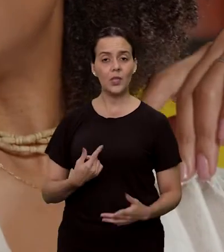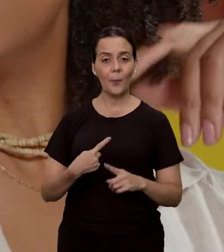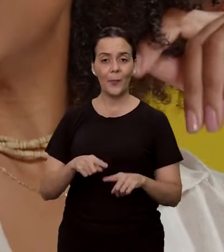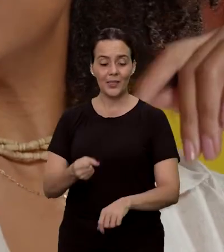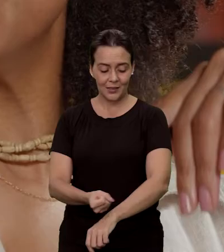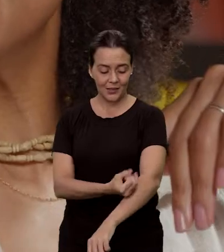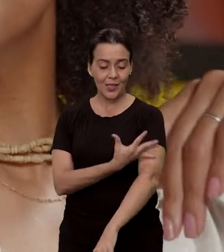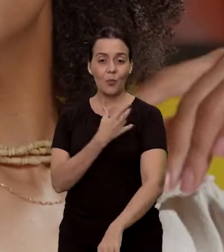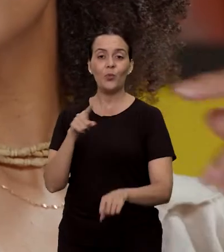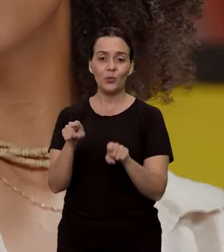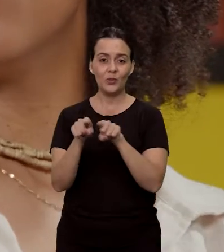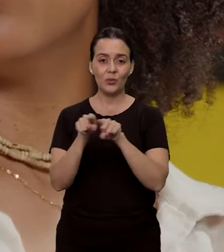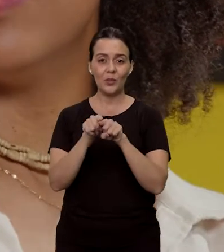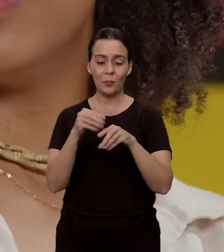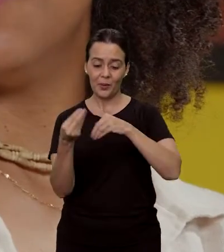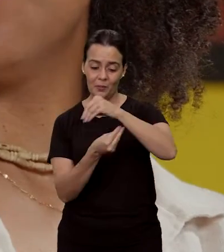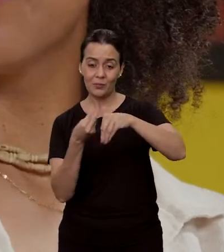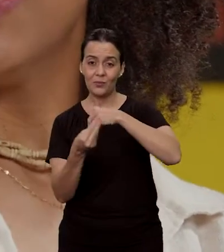[Mônica] É, na minha arte, eu acho muito legal